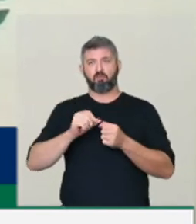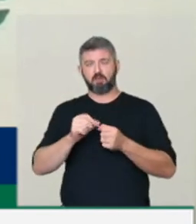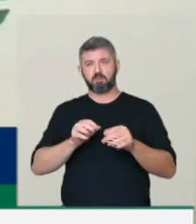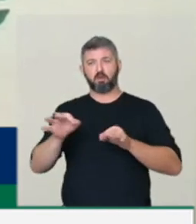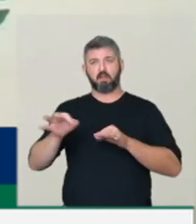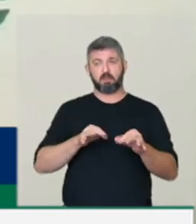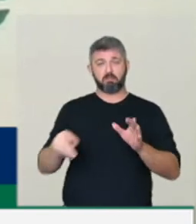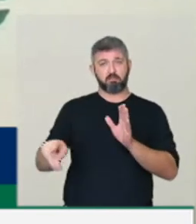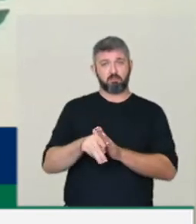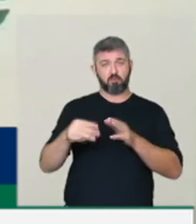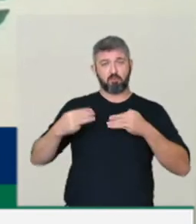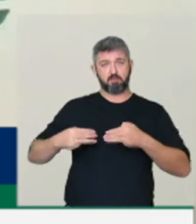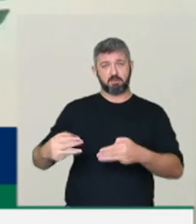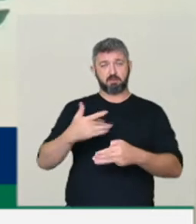PROVIDÊNCIAS EM RELAÇÃO AO MINISTÉRIO DA SAÚDE, EU